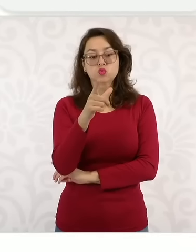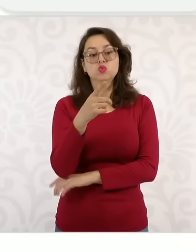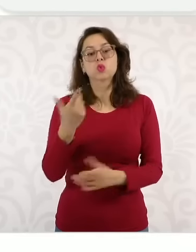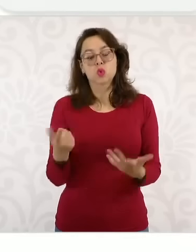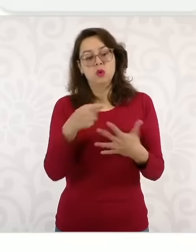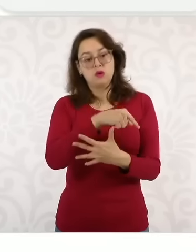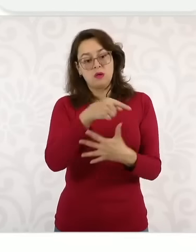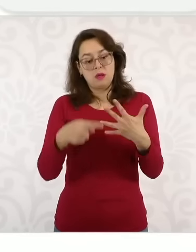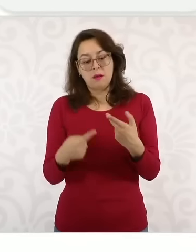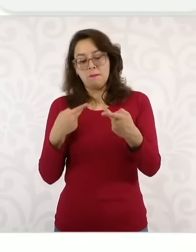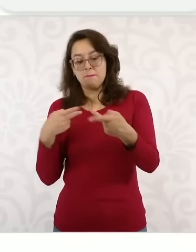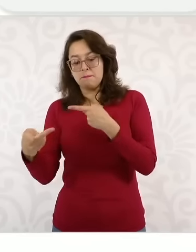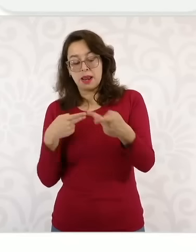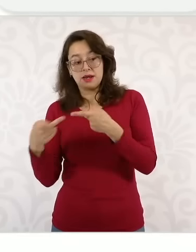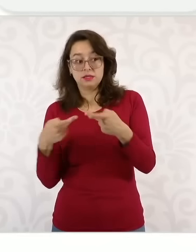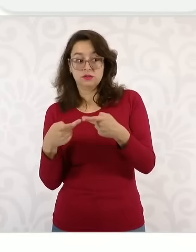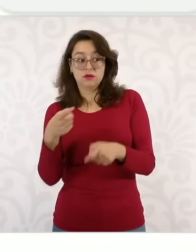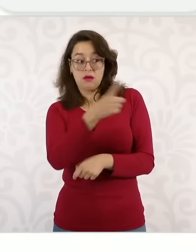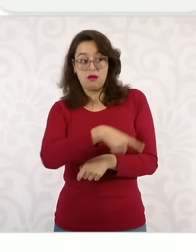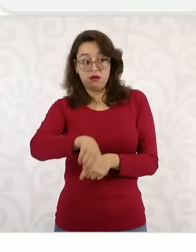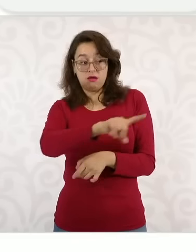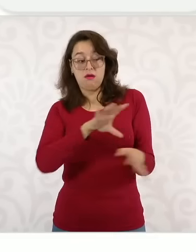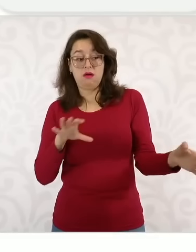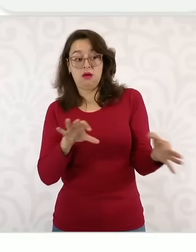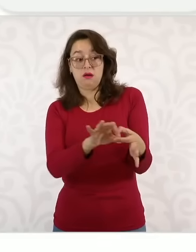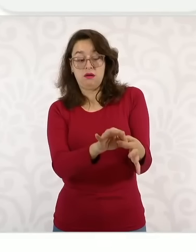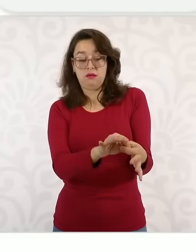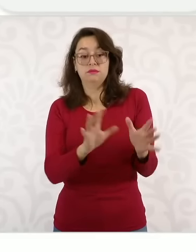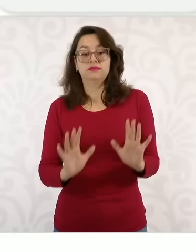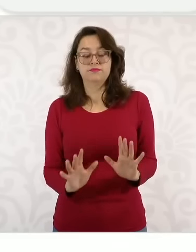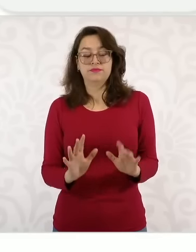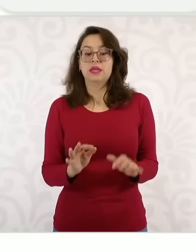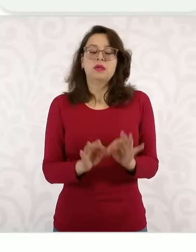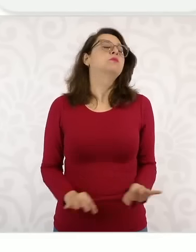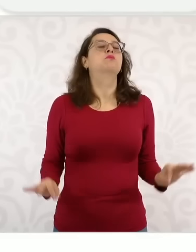esta planeación vinculante, porque lo que nos interesa es fortalecer entre todos el sistema